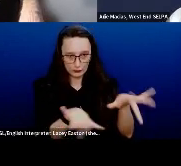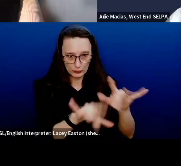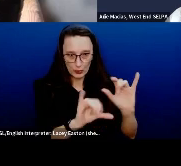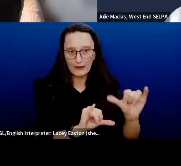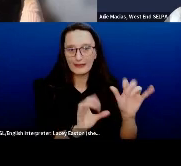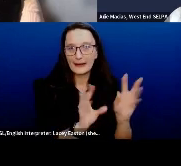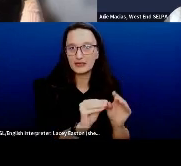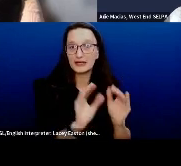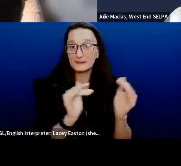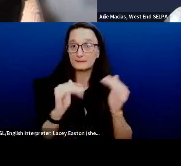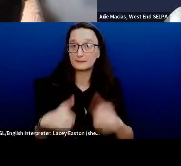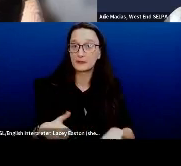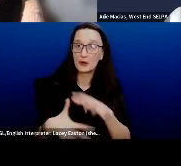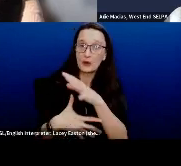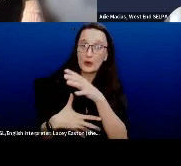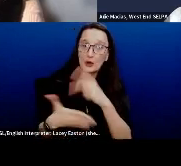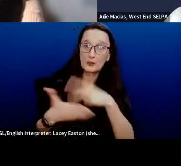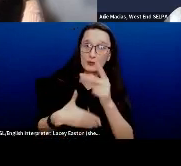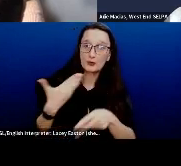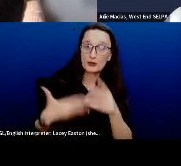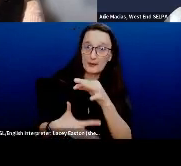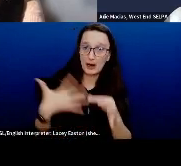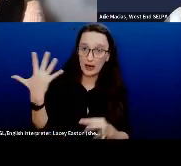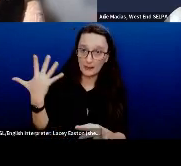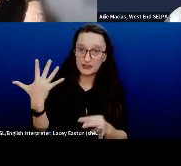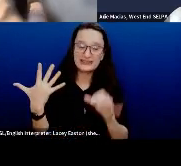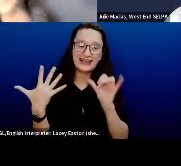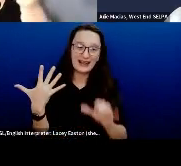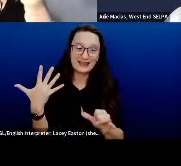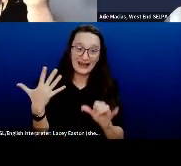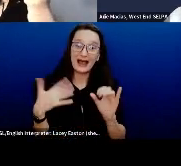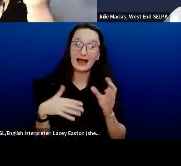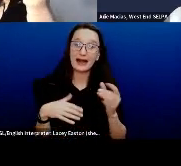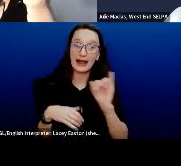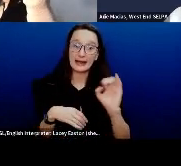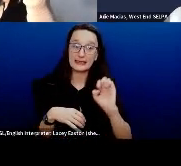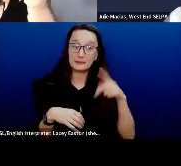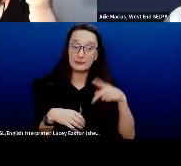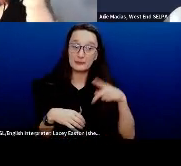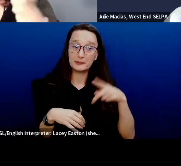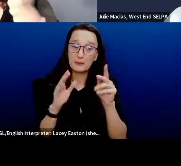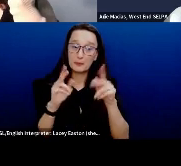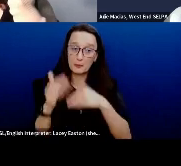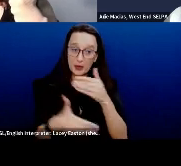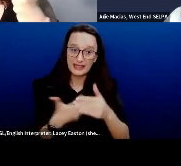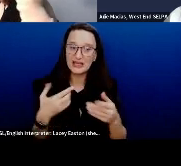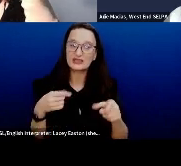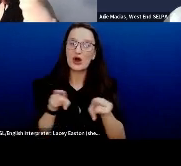el proceso de IEP también incluye estar informado sobre la disponibilidad de FAPE incluyendo todas